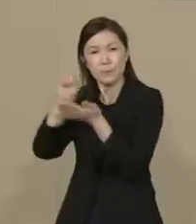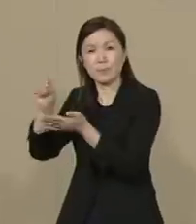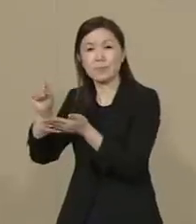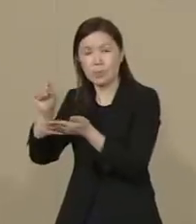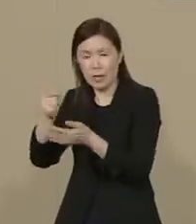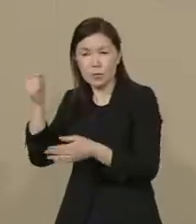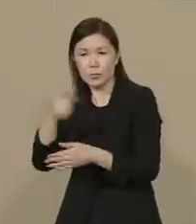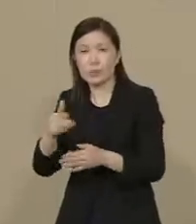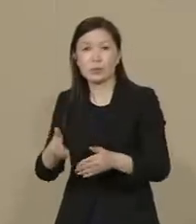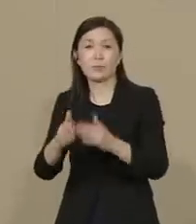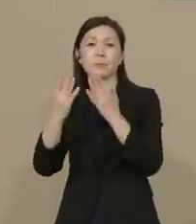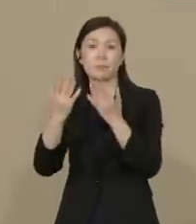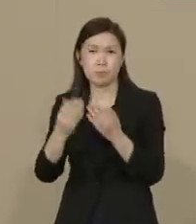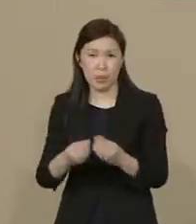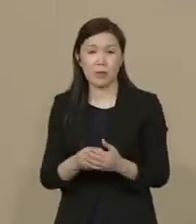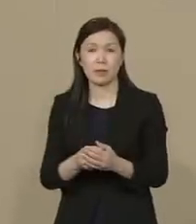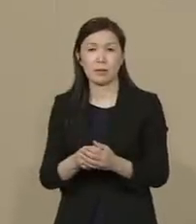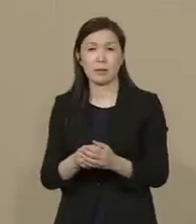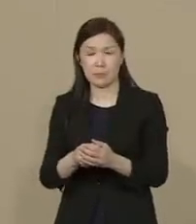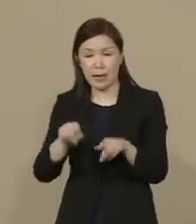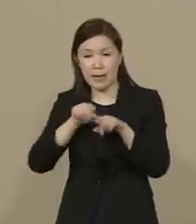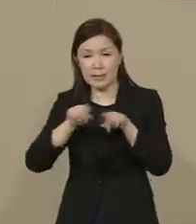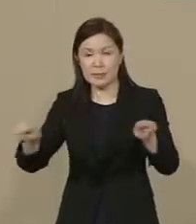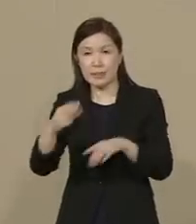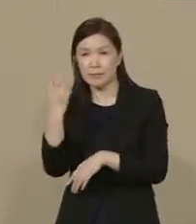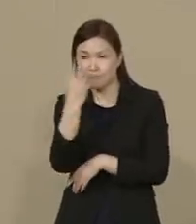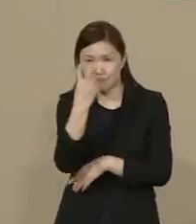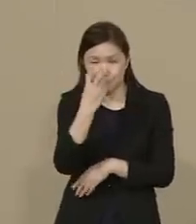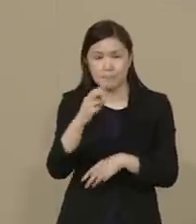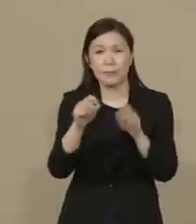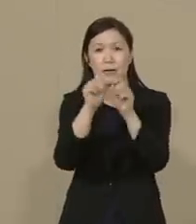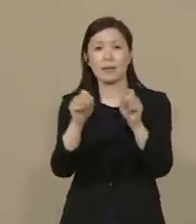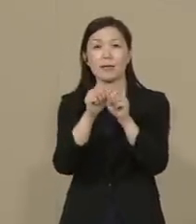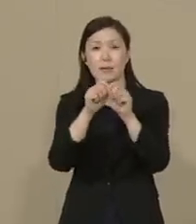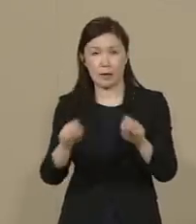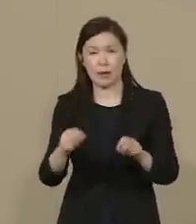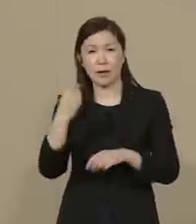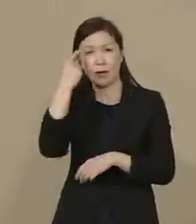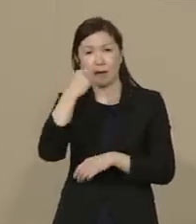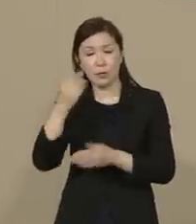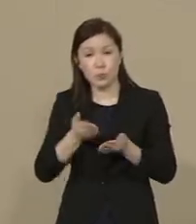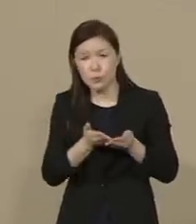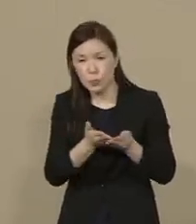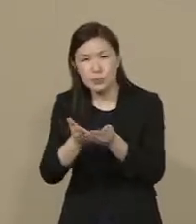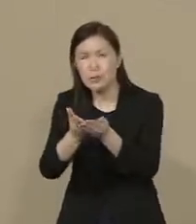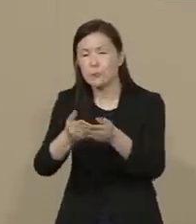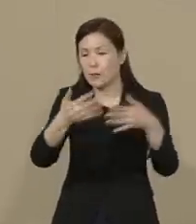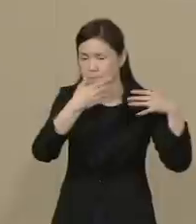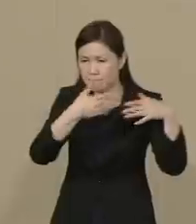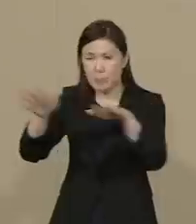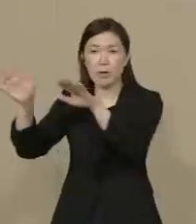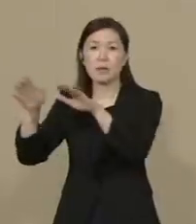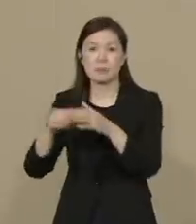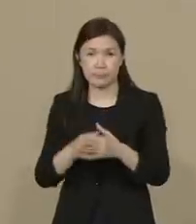そして 一斉取り締まりをした結果 外国漁船は退去していきました